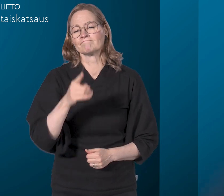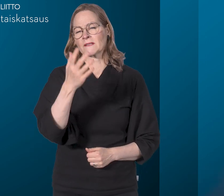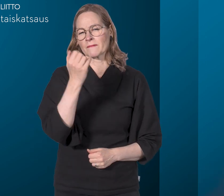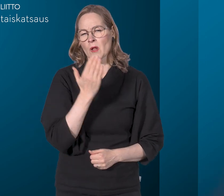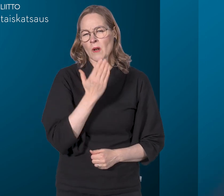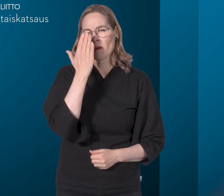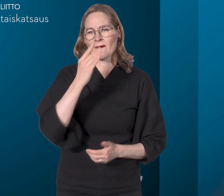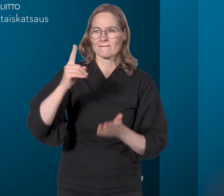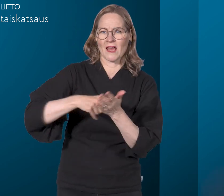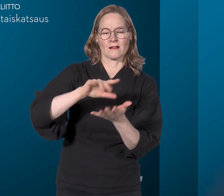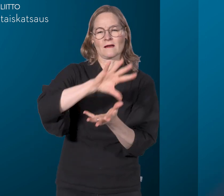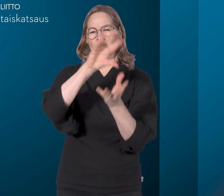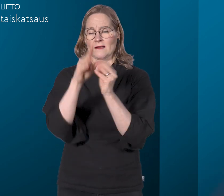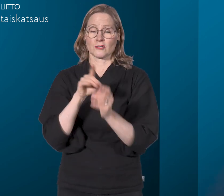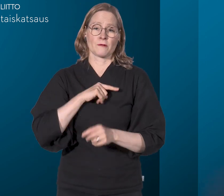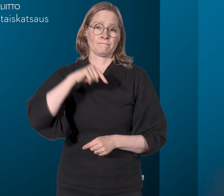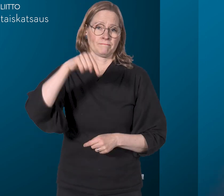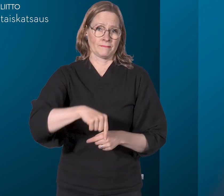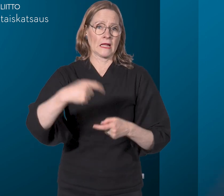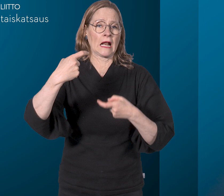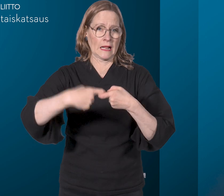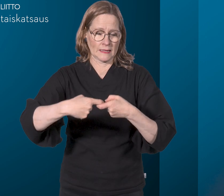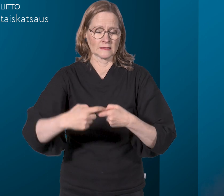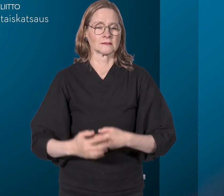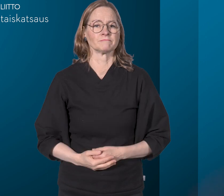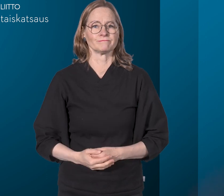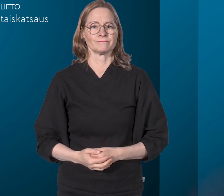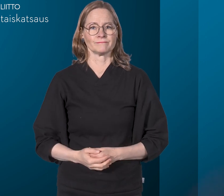Voit käydä lukemassa vaatimuksen kokonaisuudessa oheisen linkin takaa.